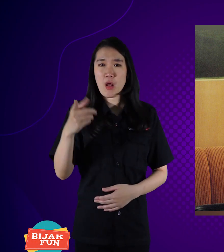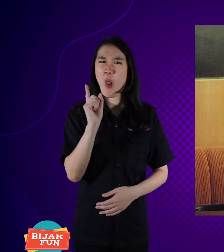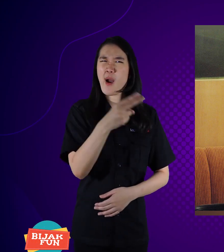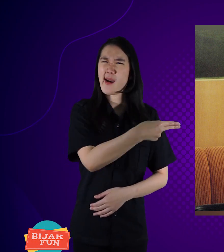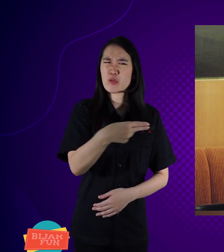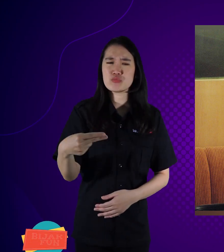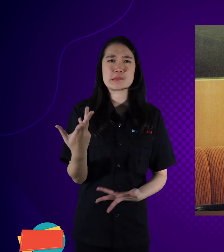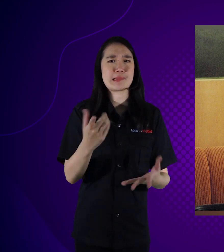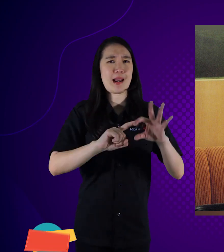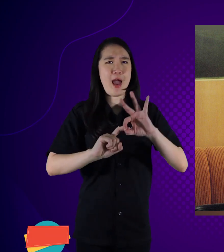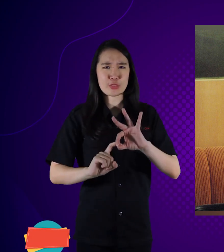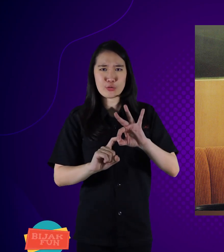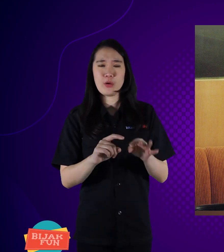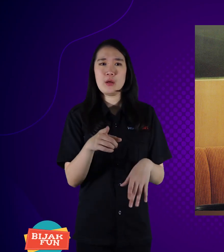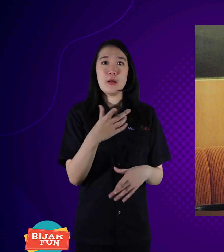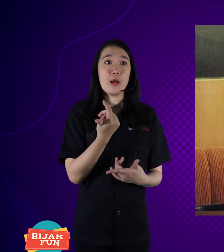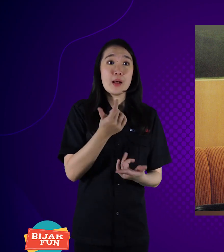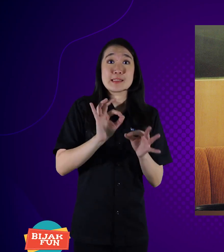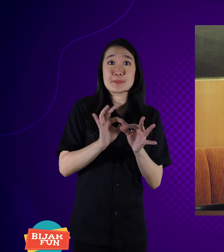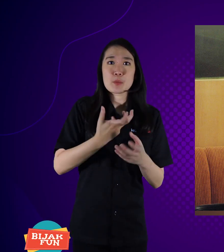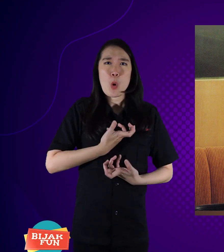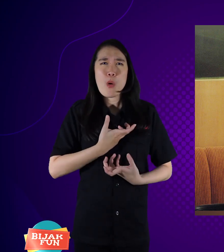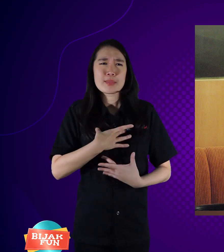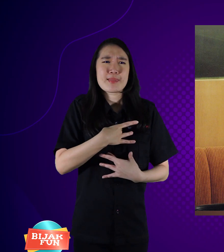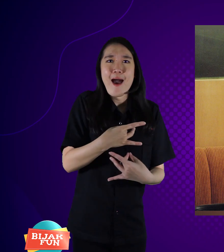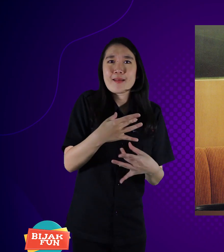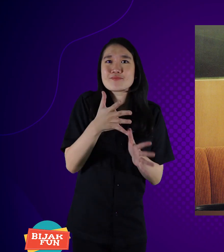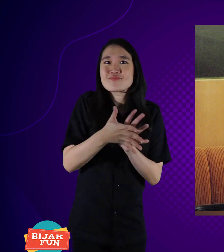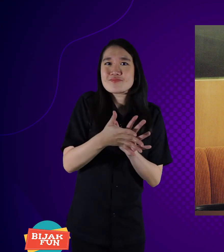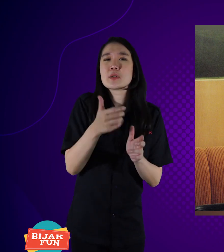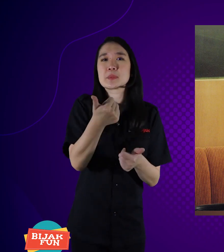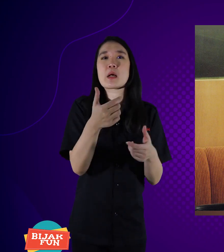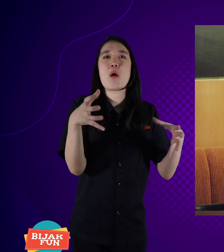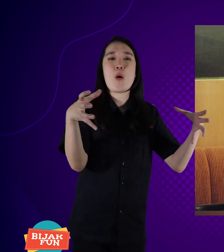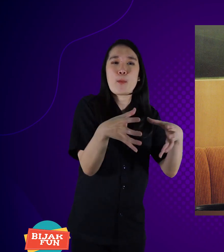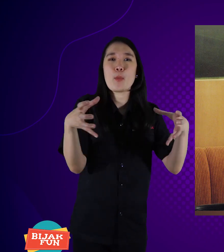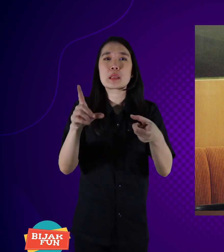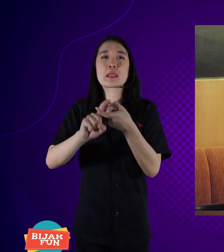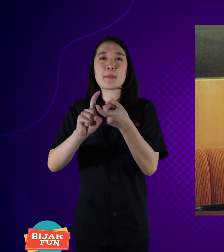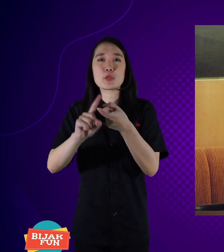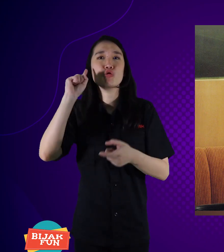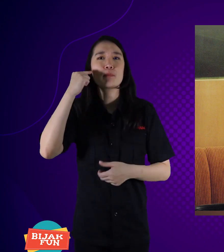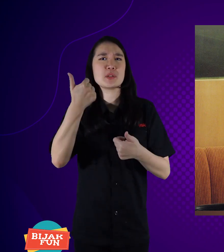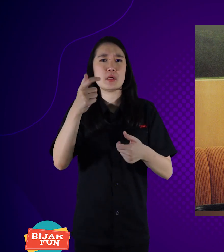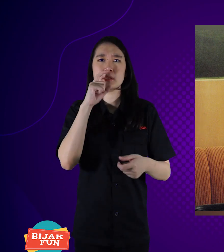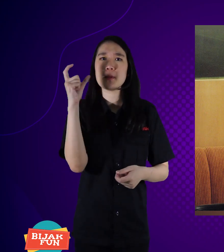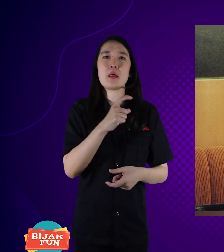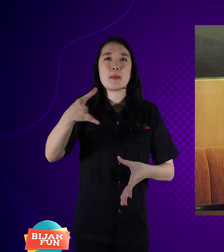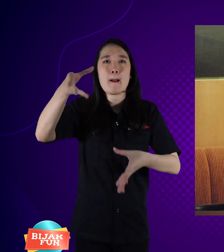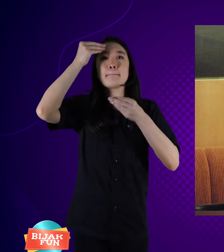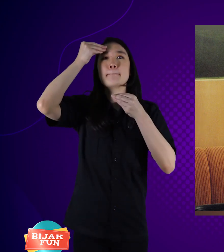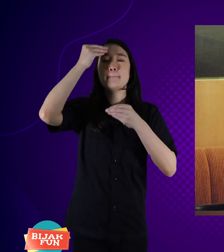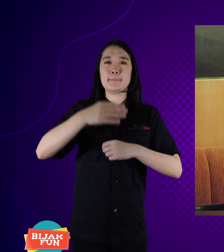sedangkan di Indonesia tergantung usaha JBI yang rutin bergaul dengan teman Tuli, maka bisa cepat belajar.